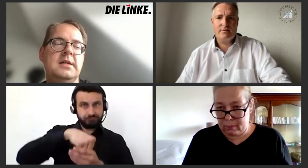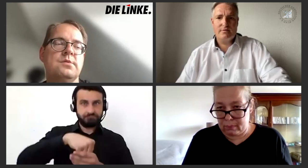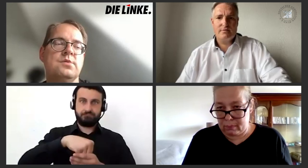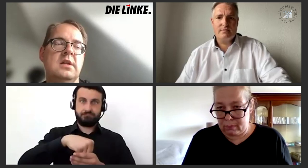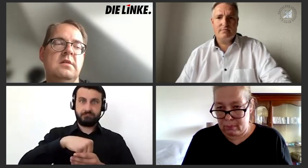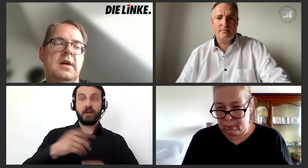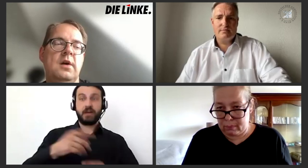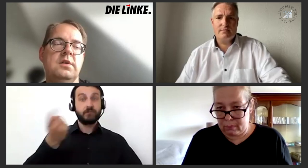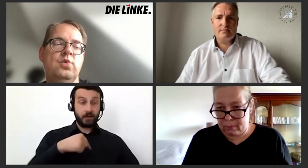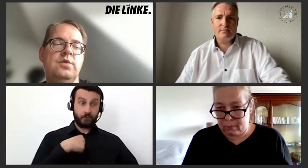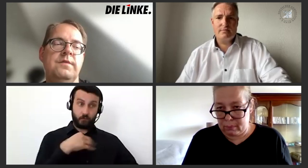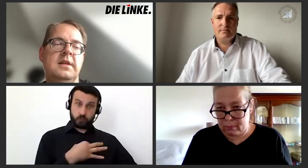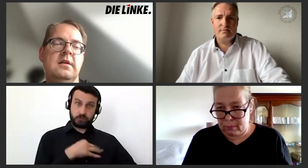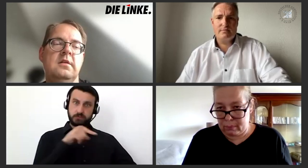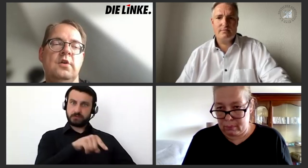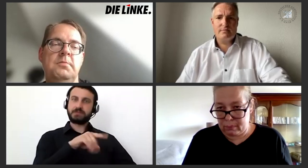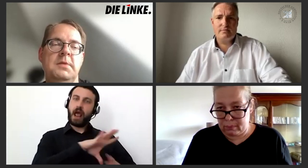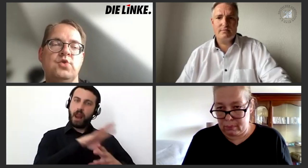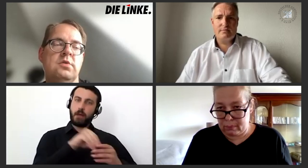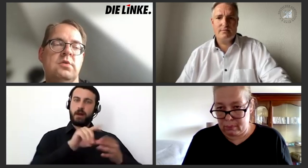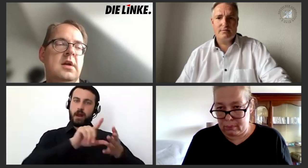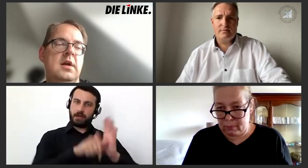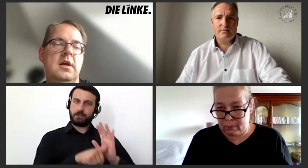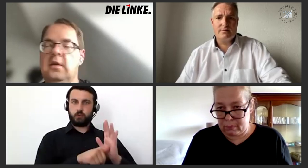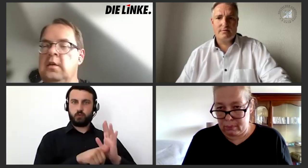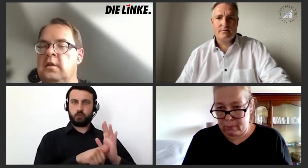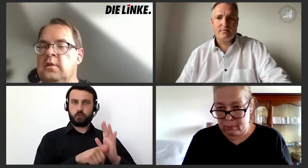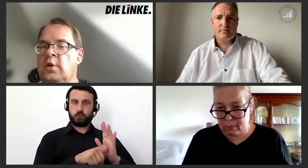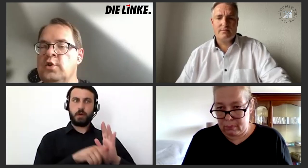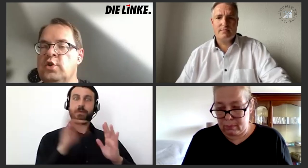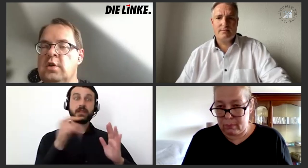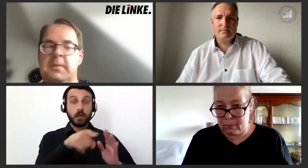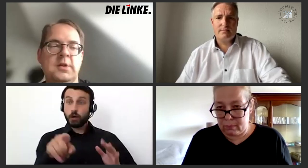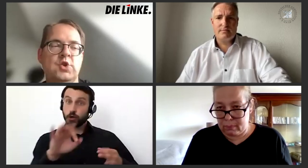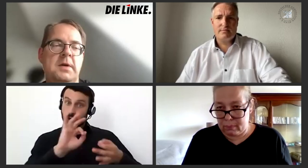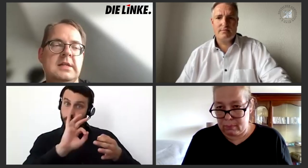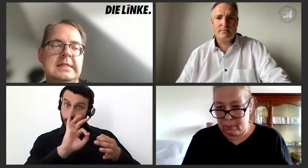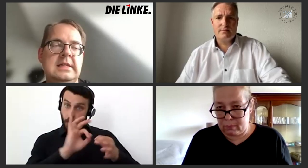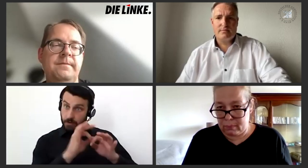Auffassung Teilhabeleistungen, zu denen wir auch die notwendige Dolmetschung in deutscher